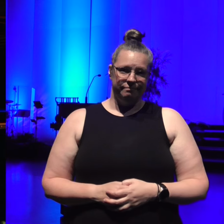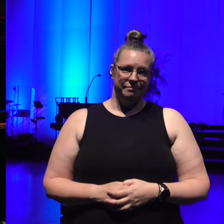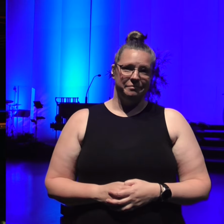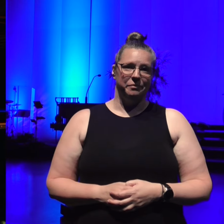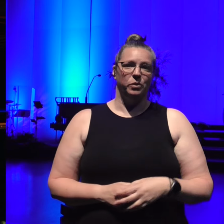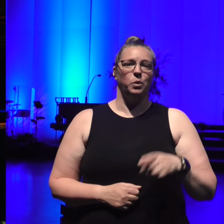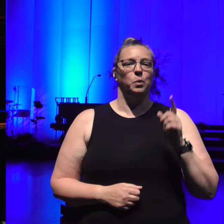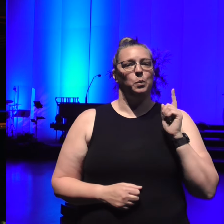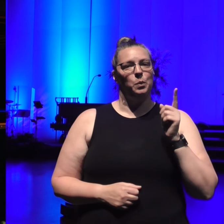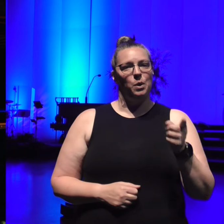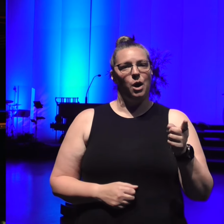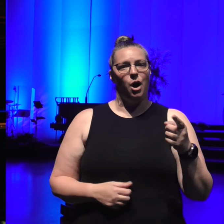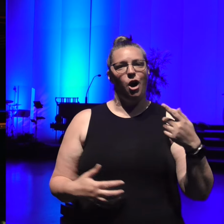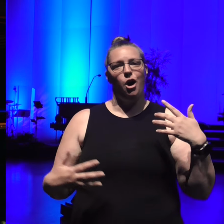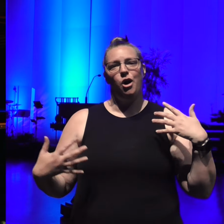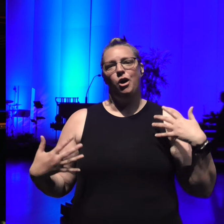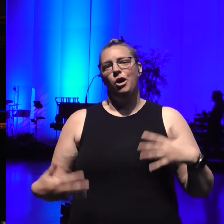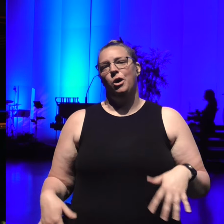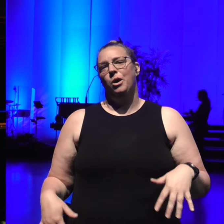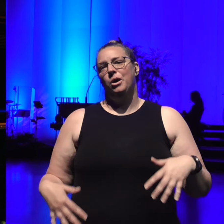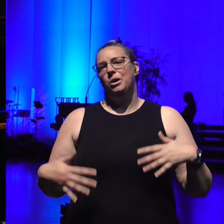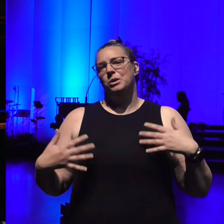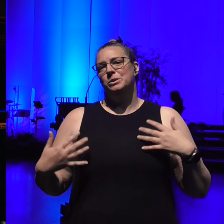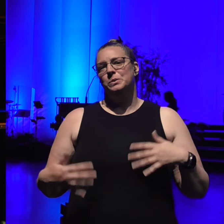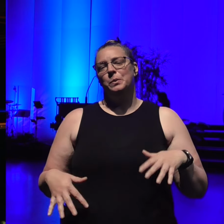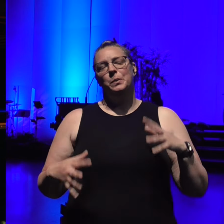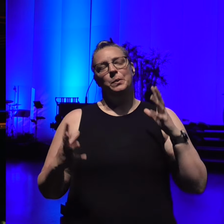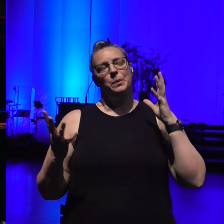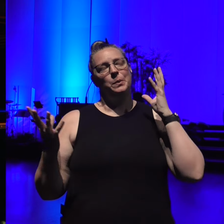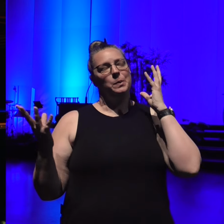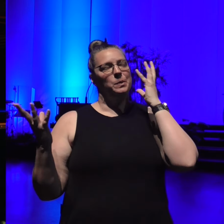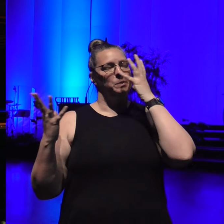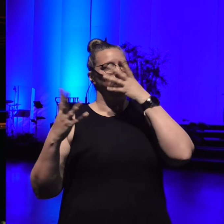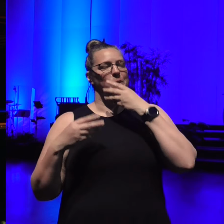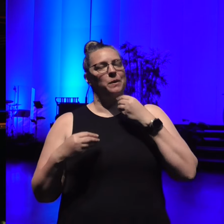[Música] Eres tan